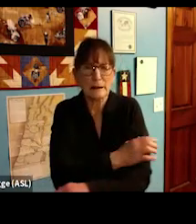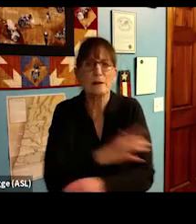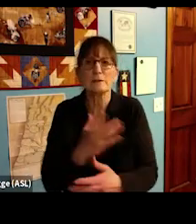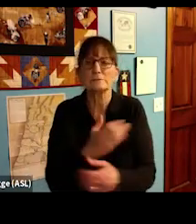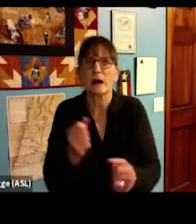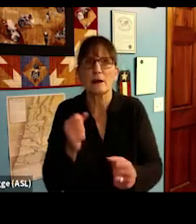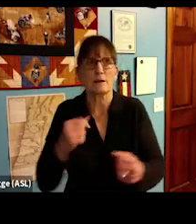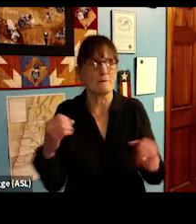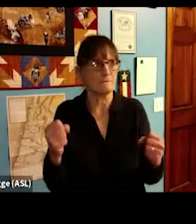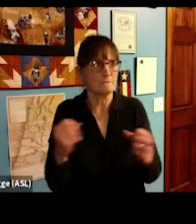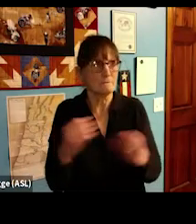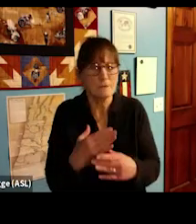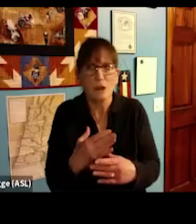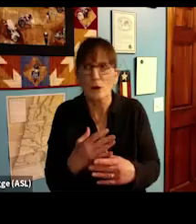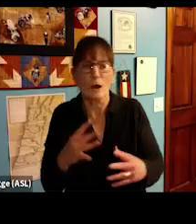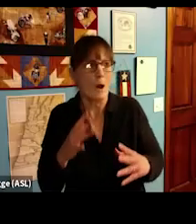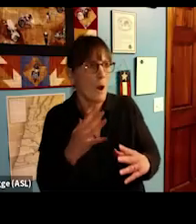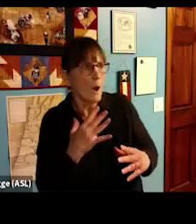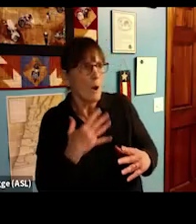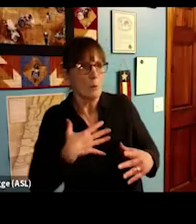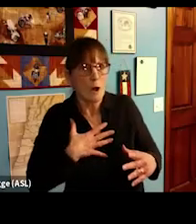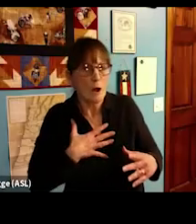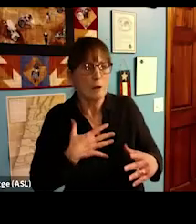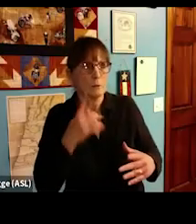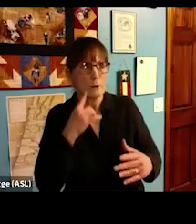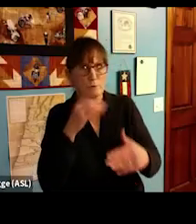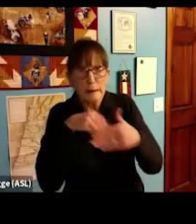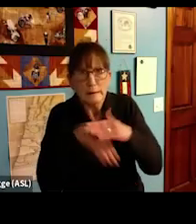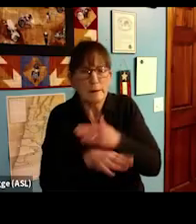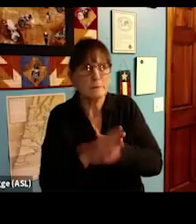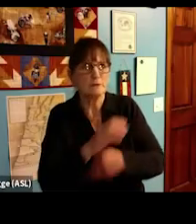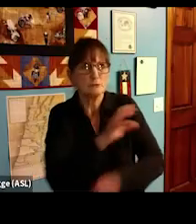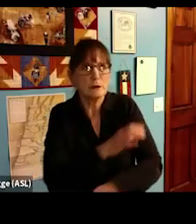Pero si tienen acceso a ERE, no necesariamente tienen acceso a la eFolder.